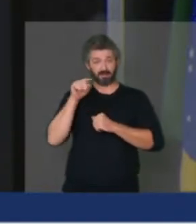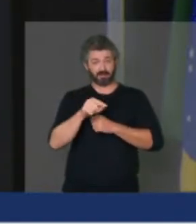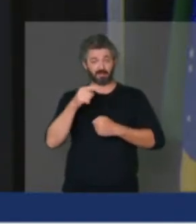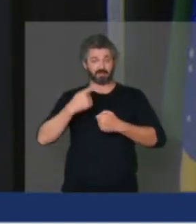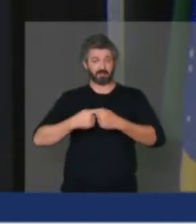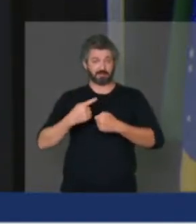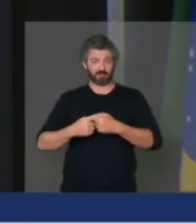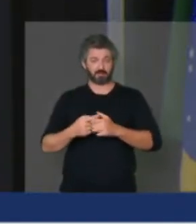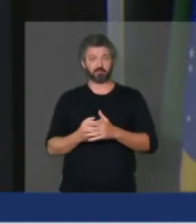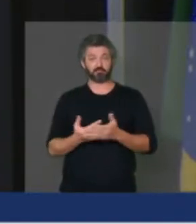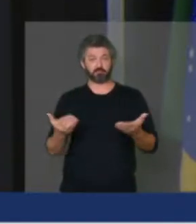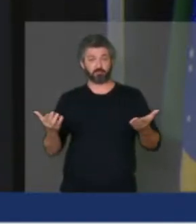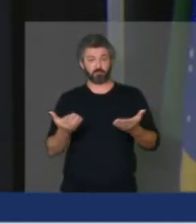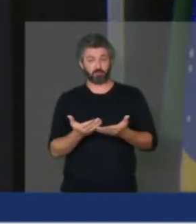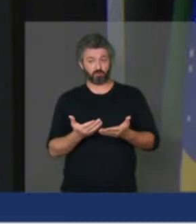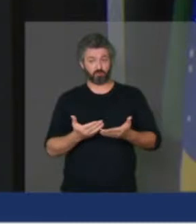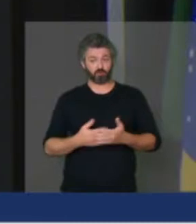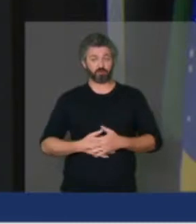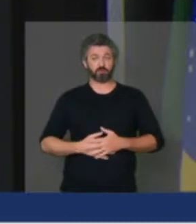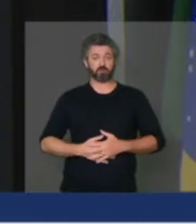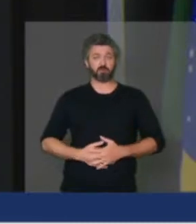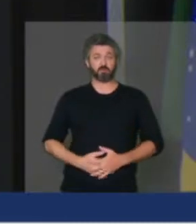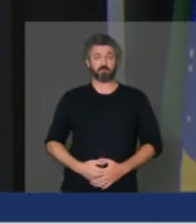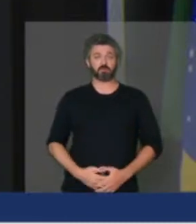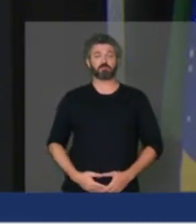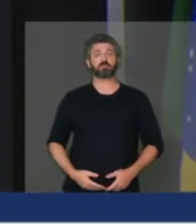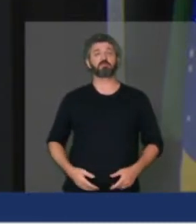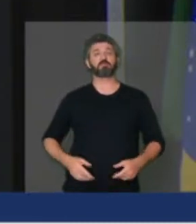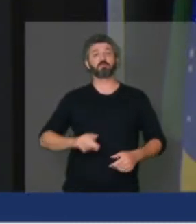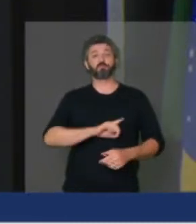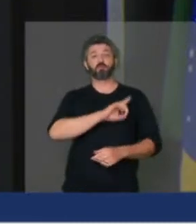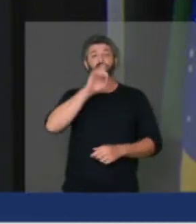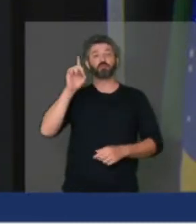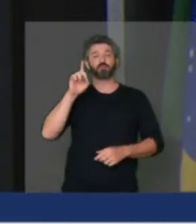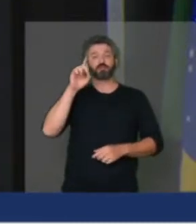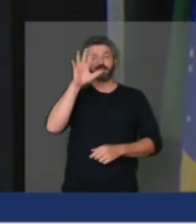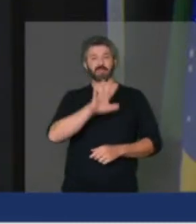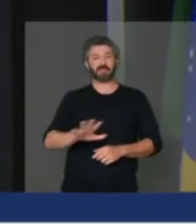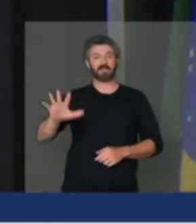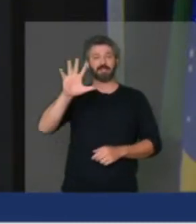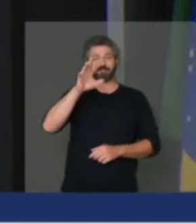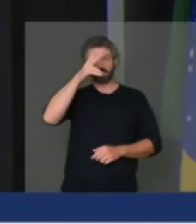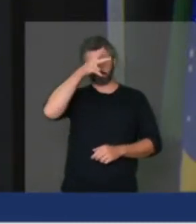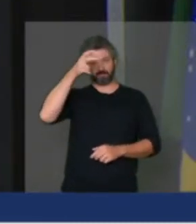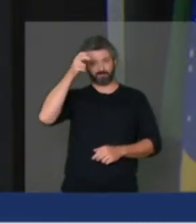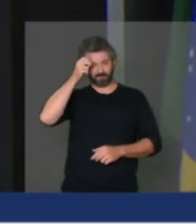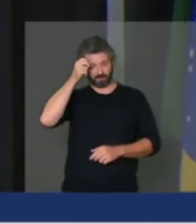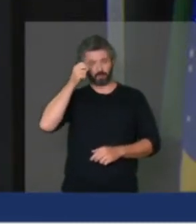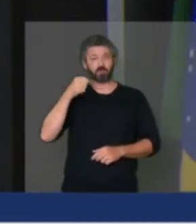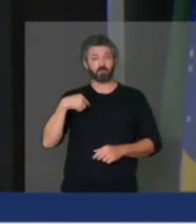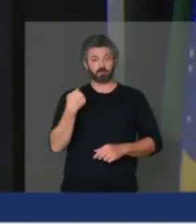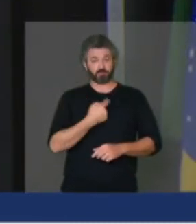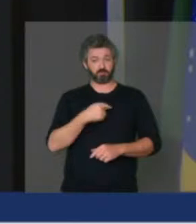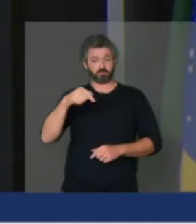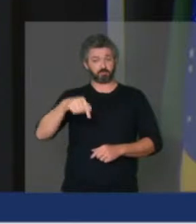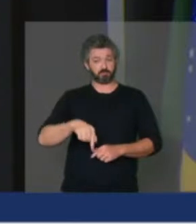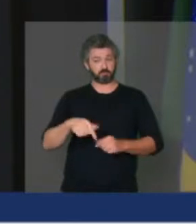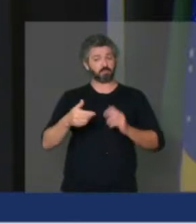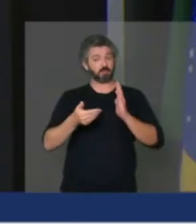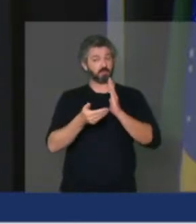E HOJE, JUSTAMENTE DIA DOS PREFEITOS NÓS... AQUI NA CÂMARA DOS DEPUTADOS